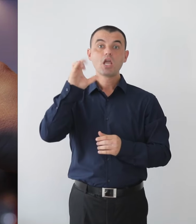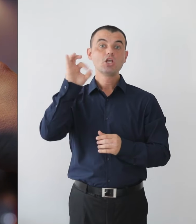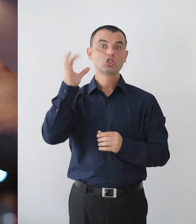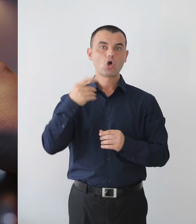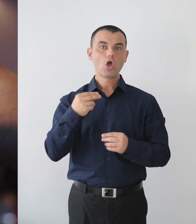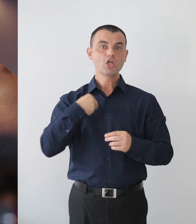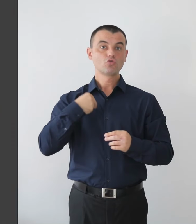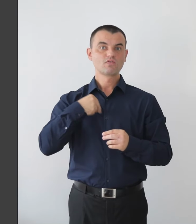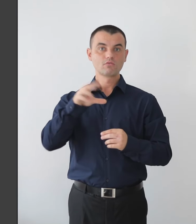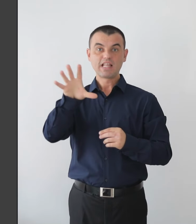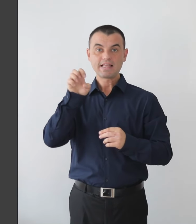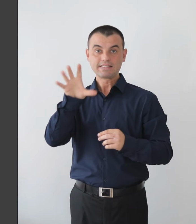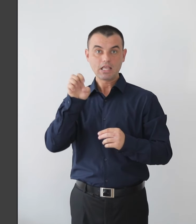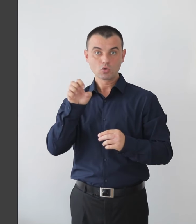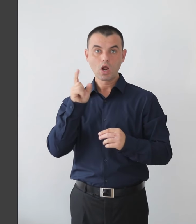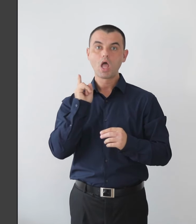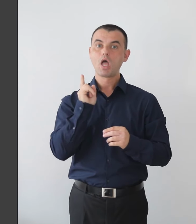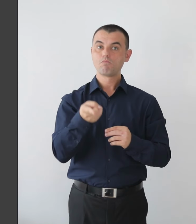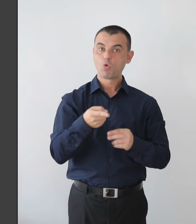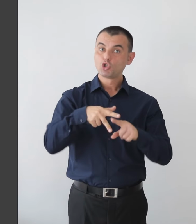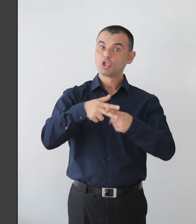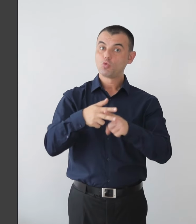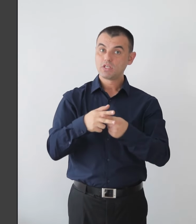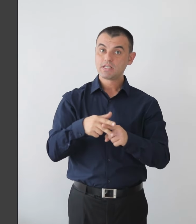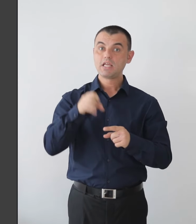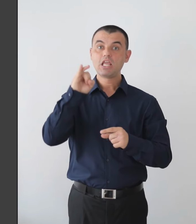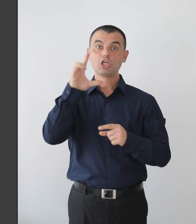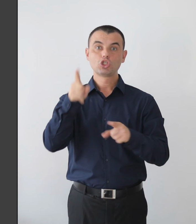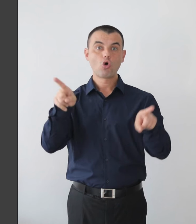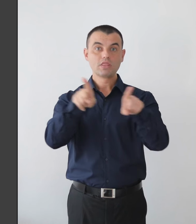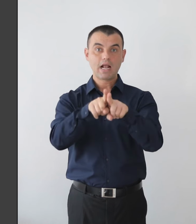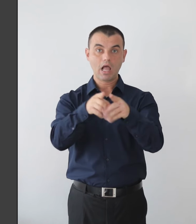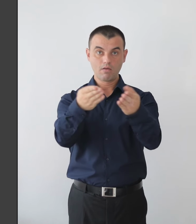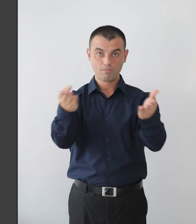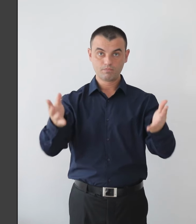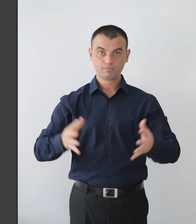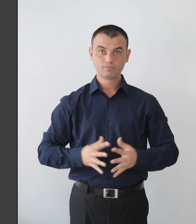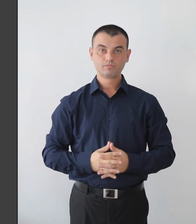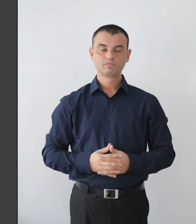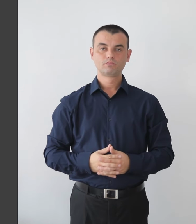ISO е чувствителността на сензора. Можете да настоите ISO числото така: